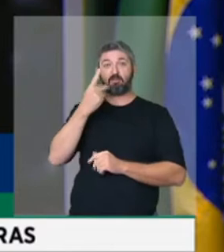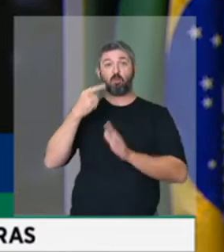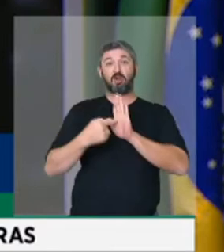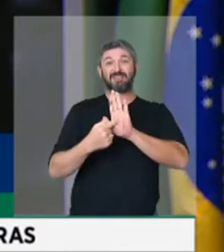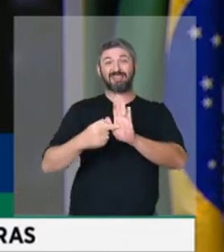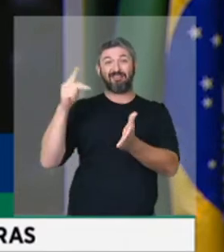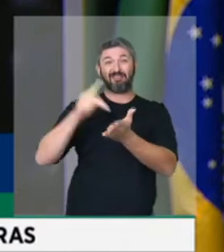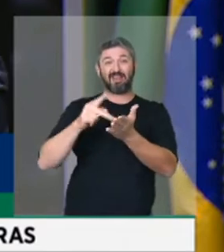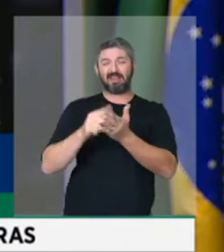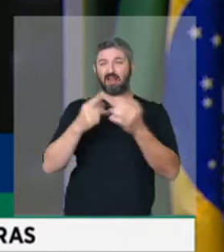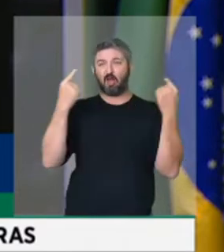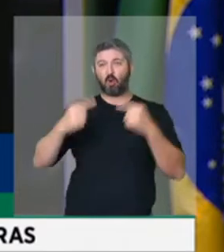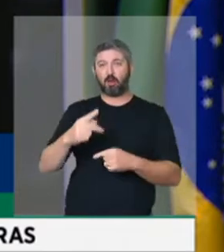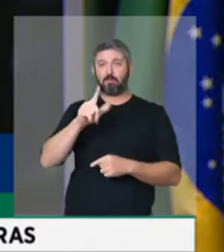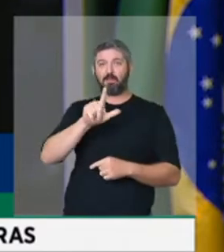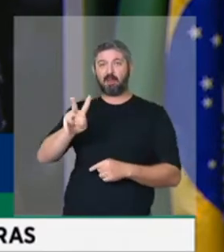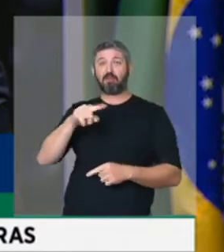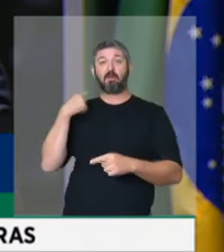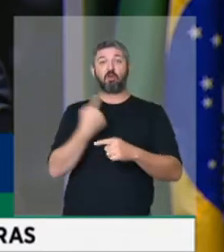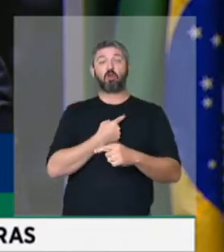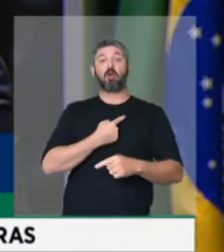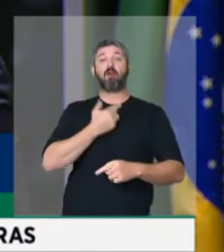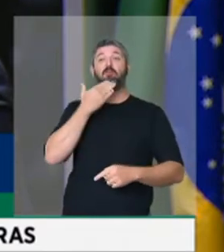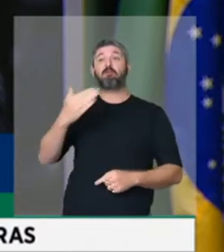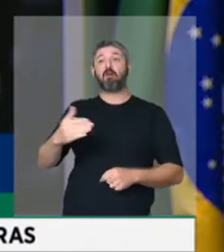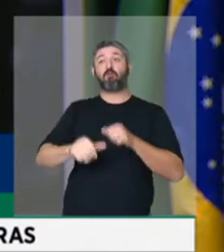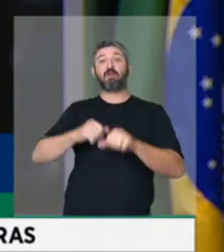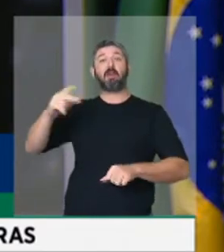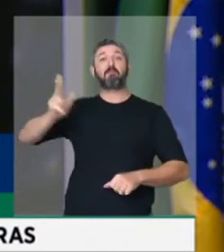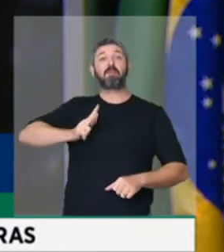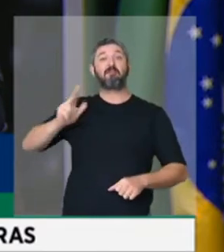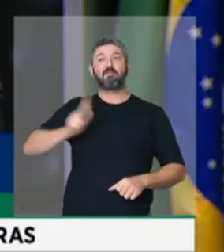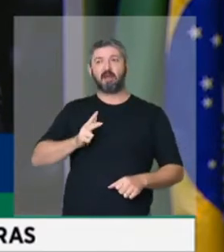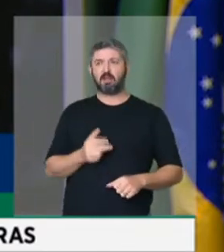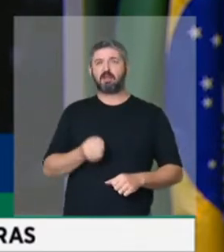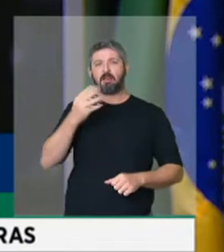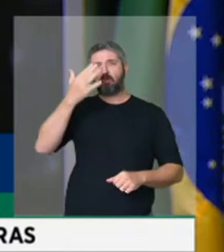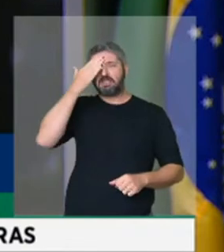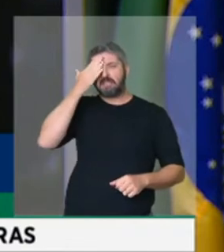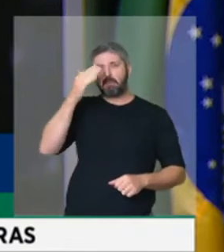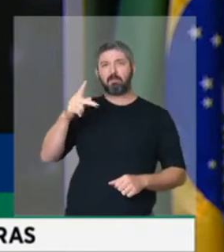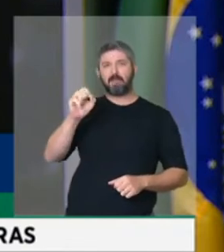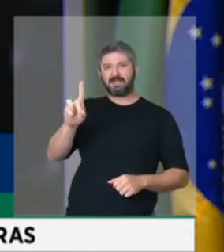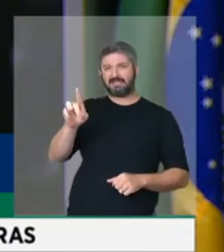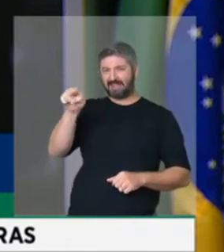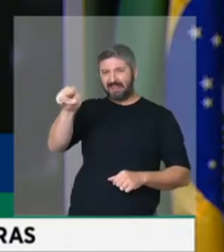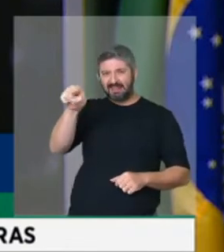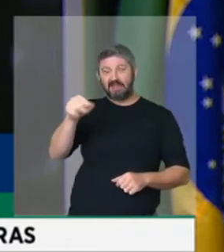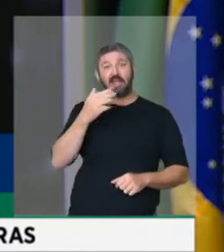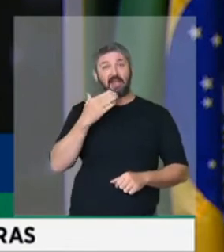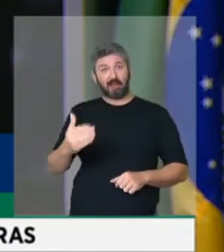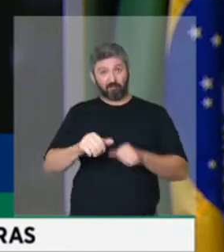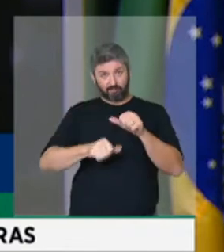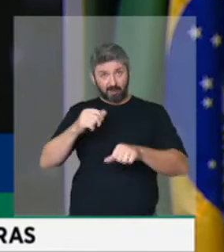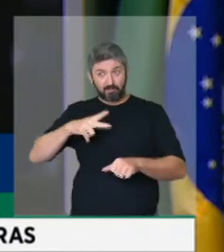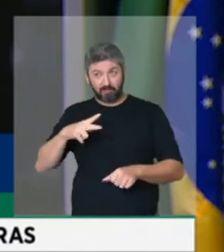DO GOVERNO NA CCJ. ESSA É A EXPLICAÇÃO. NÃO FOI ELEITO POR CONTA DESSAS INÚMERAS MENTIRAS QUE TEM FEITO SEMPRE.